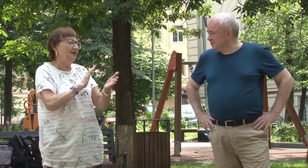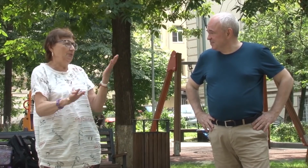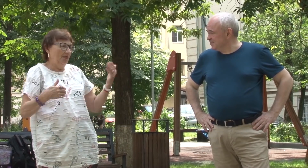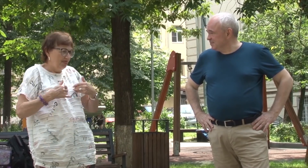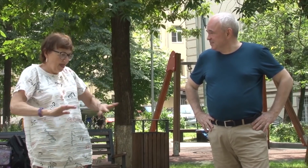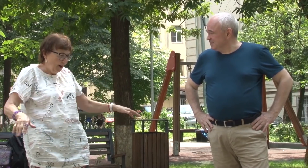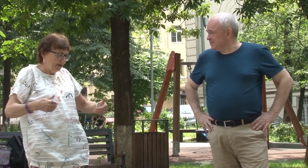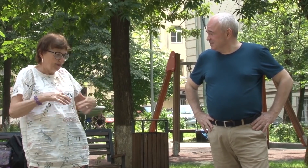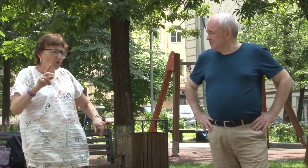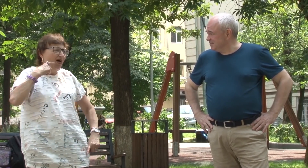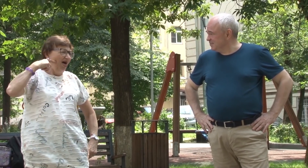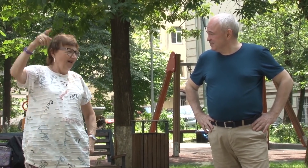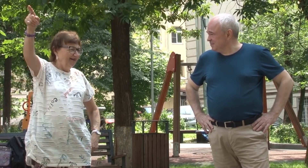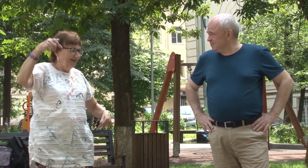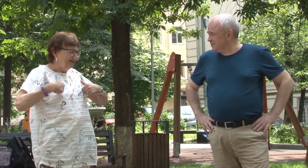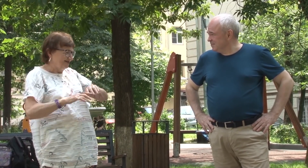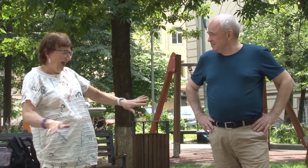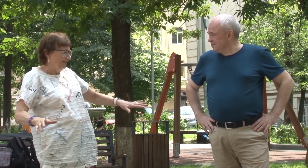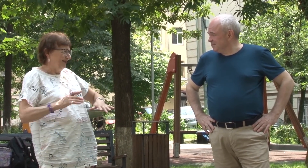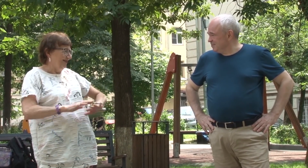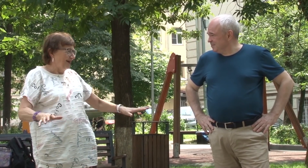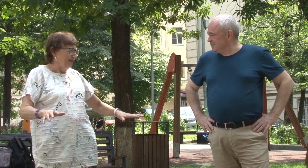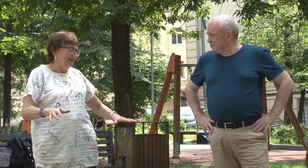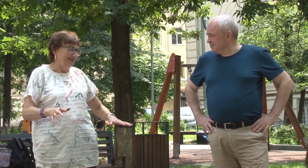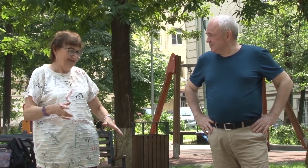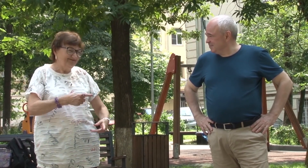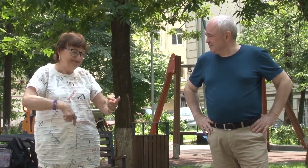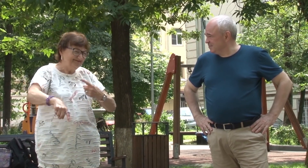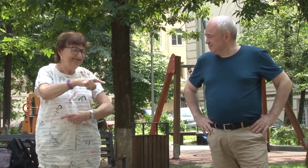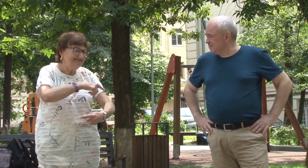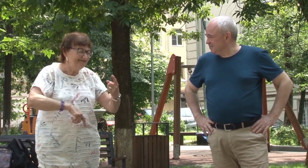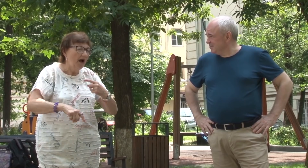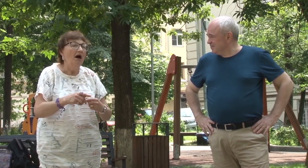А потом отрицала: «Нет, меня там не было. Это, наверное, другой глухой был».